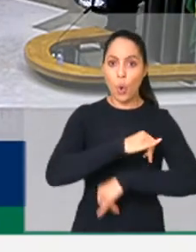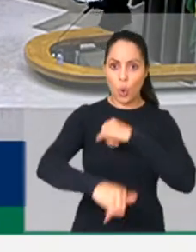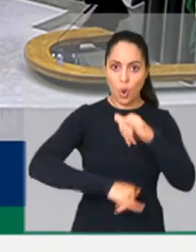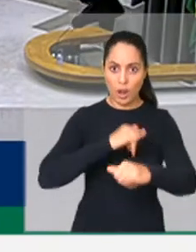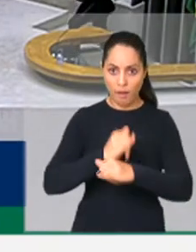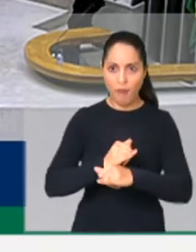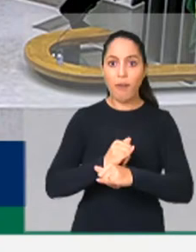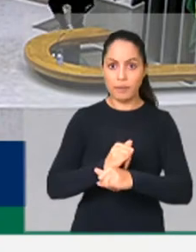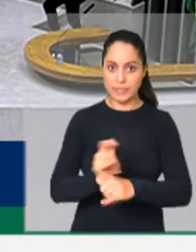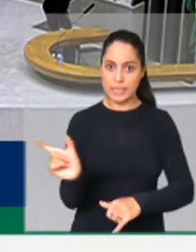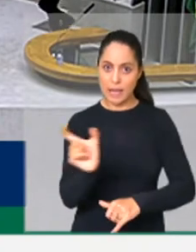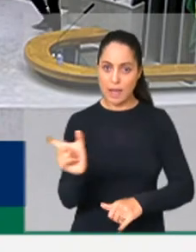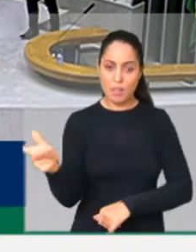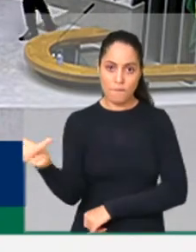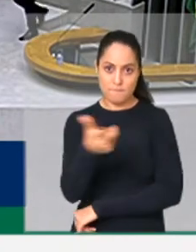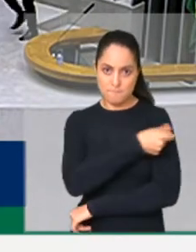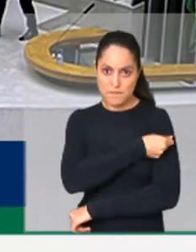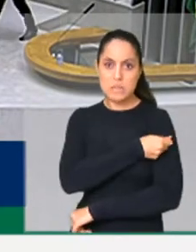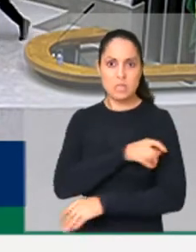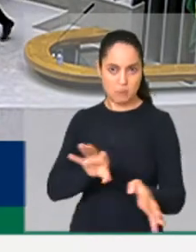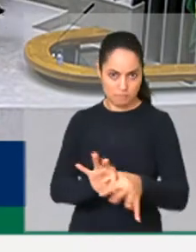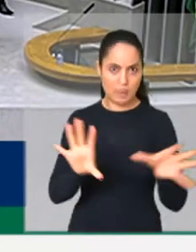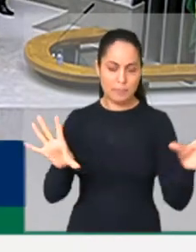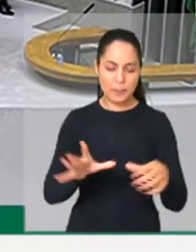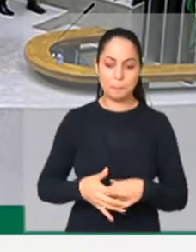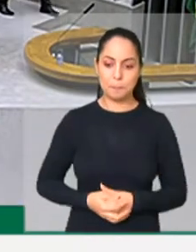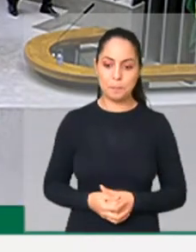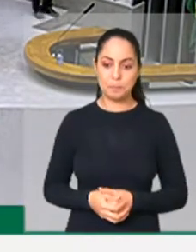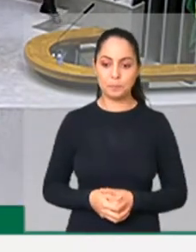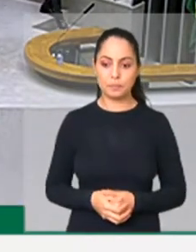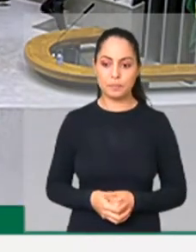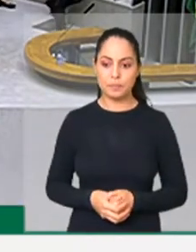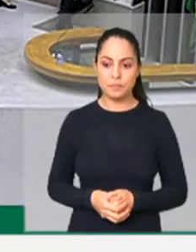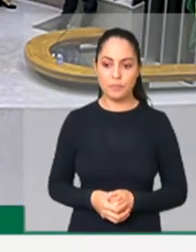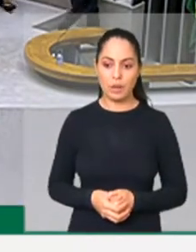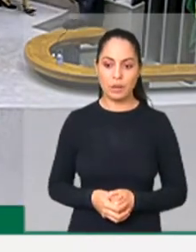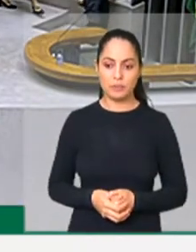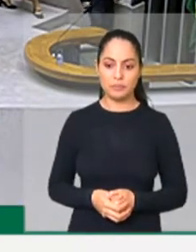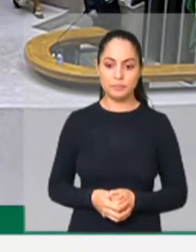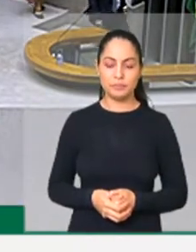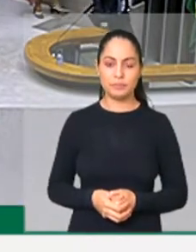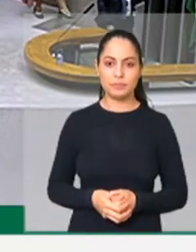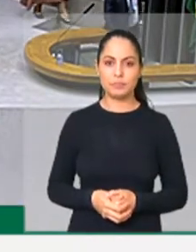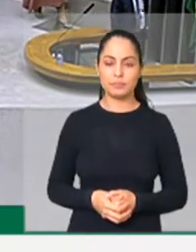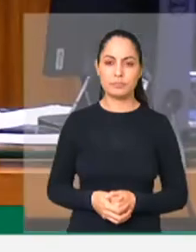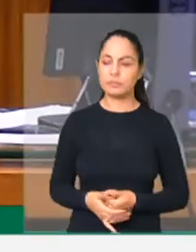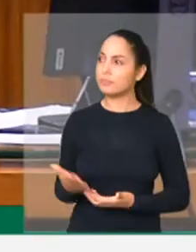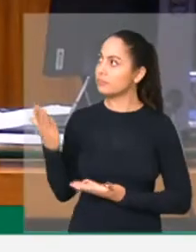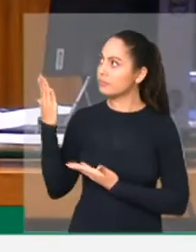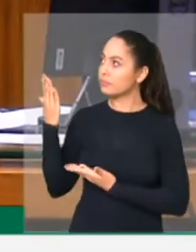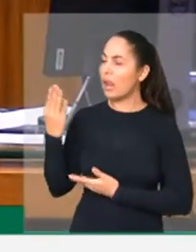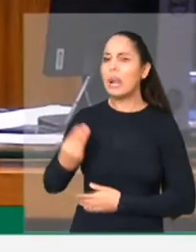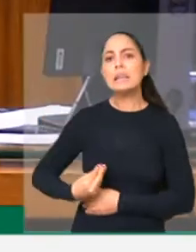PMDB, PSDB, PROS, QUE TOMA POSSE EM VIRTUDE DA VAGA. CONVIDO VOSSA EXCELÊNCIA PARA PRESTAR O COMPROMISSO REGIMENTAL COM O PLENÁRIO E